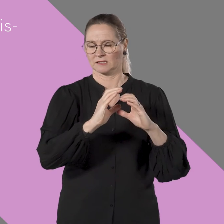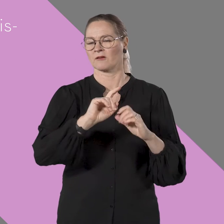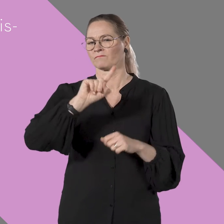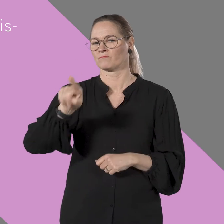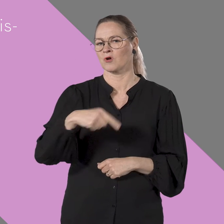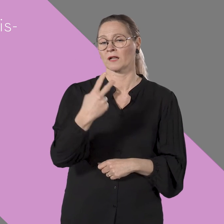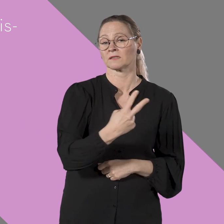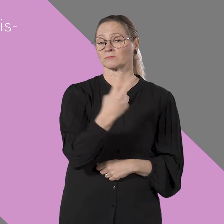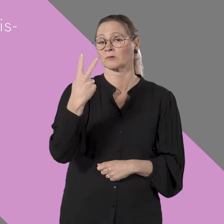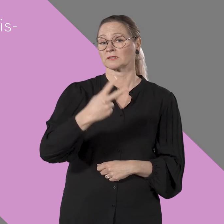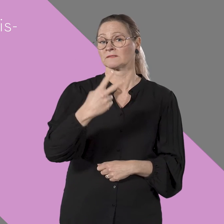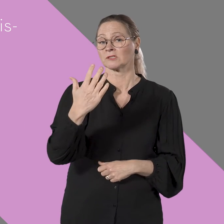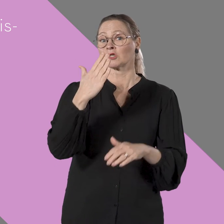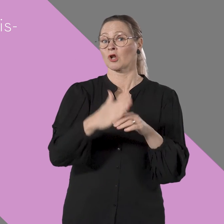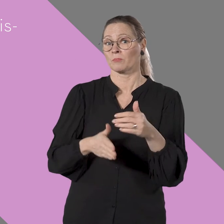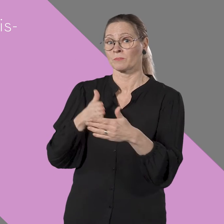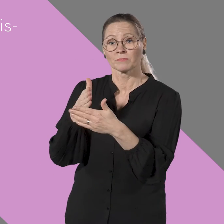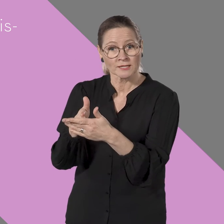vuoden 2025 loppuun mennessä.